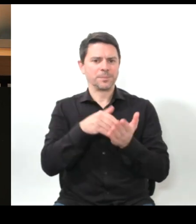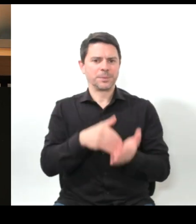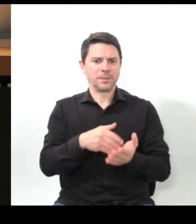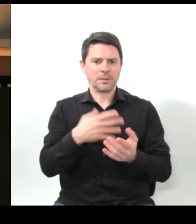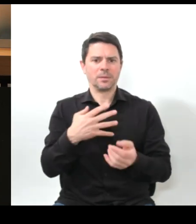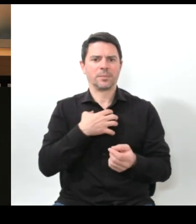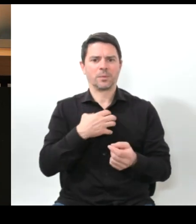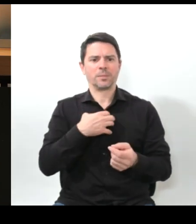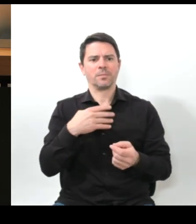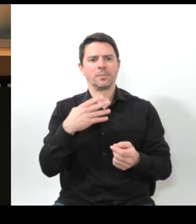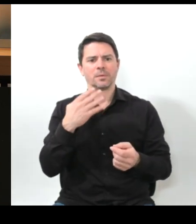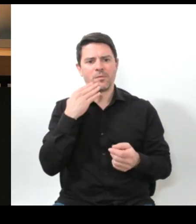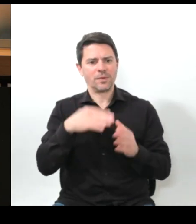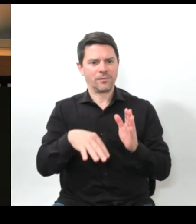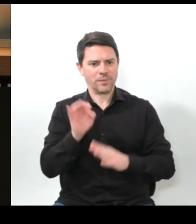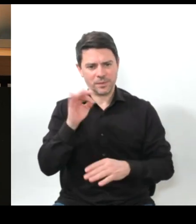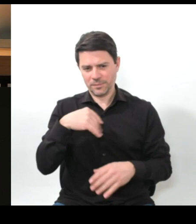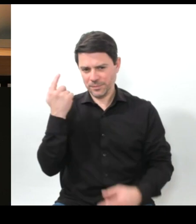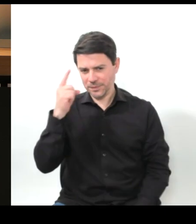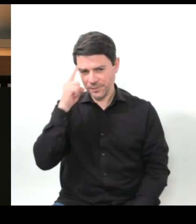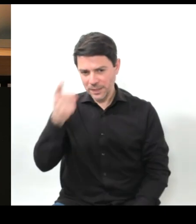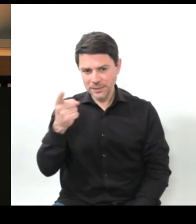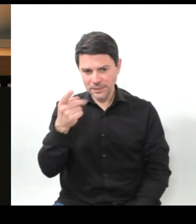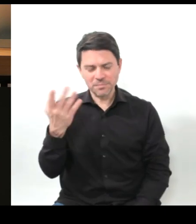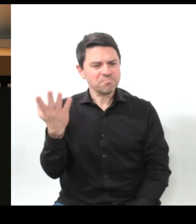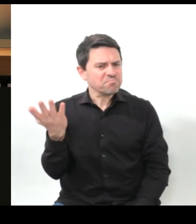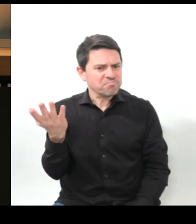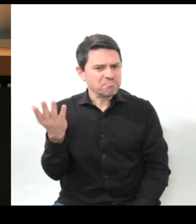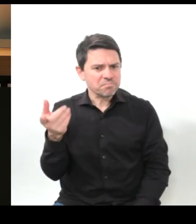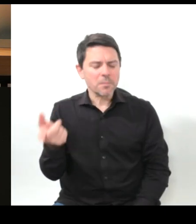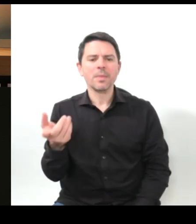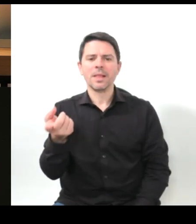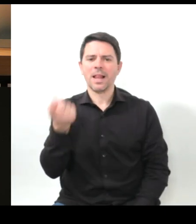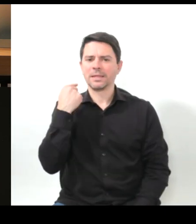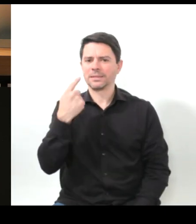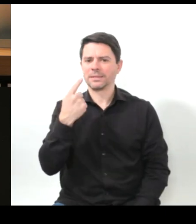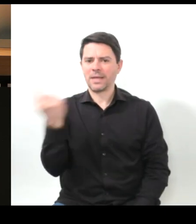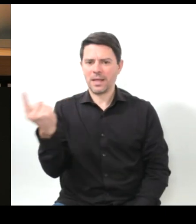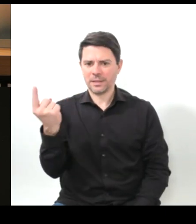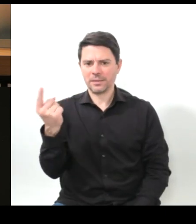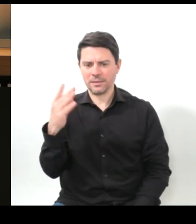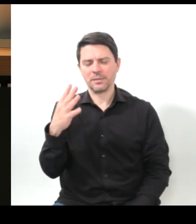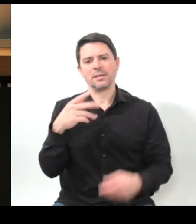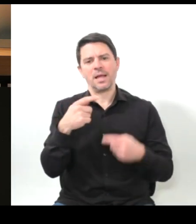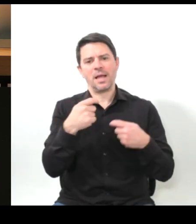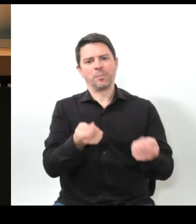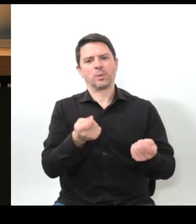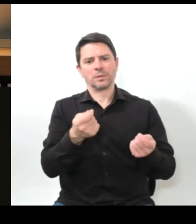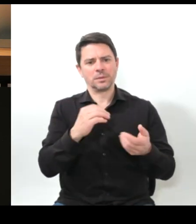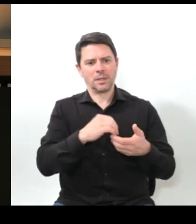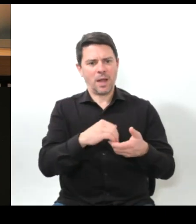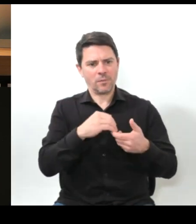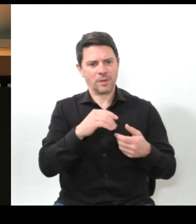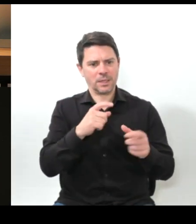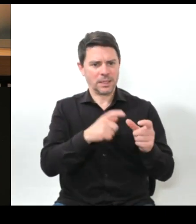Die Wunder Ziele, die sie selber gestellt haben gesteckt haben, sind dramatisch, verfehlt wurden,